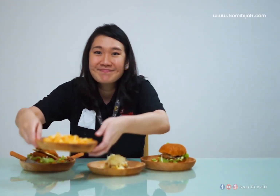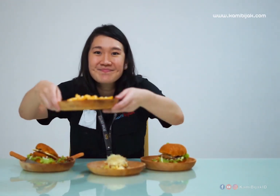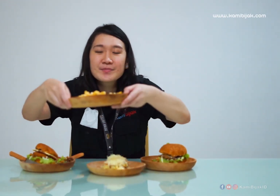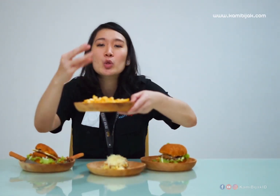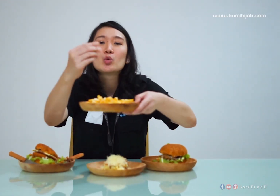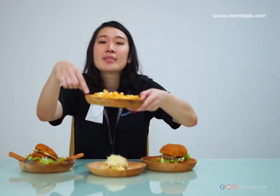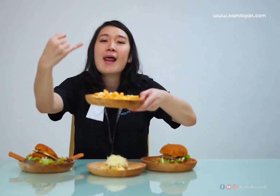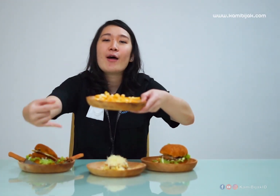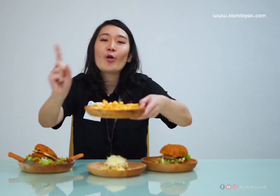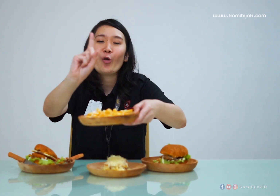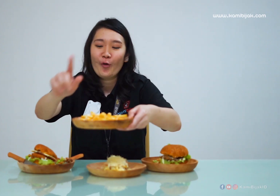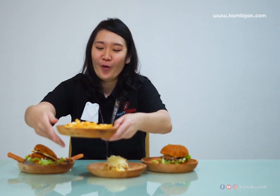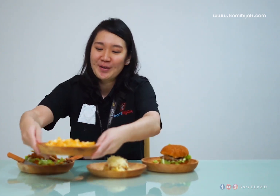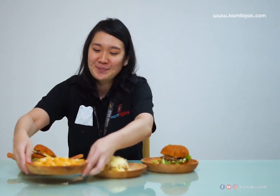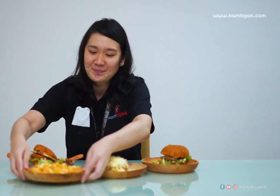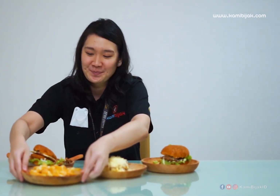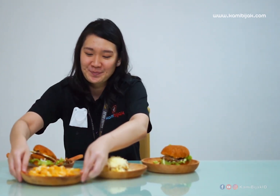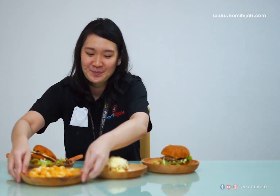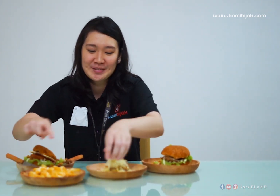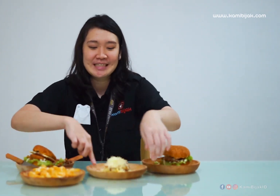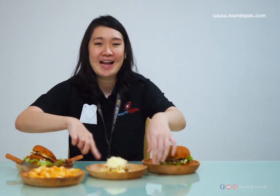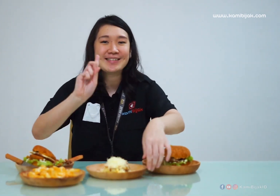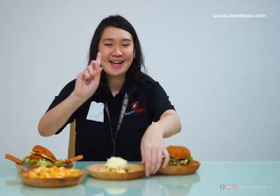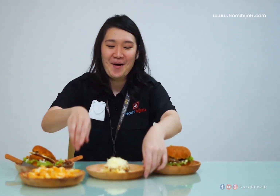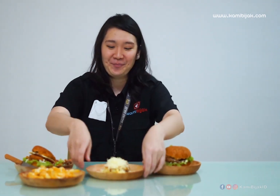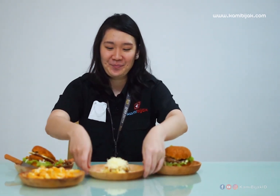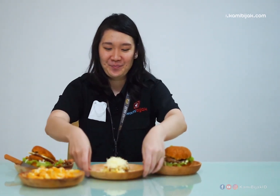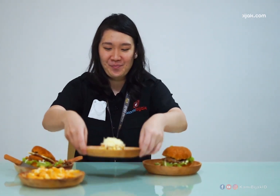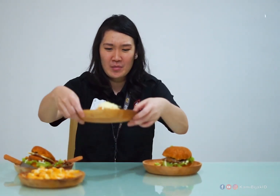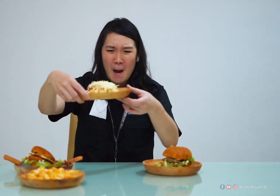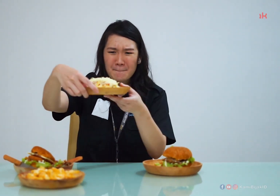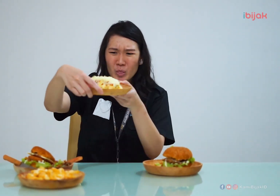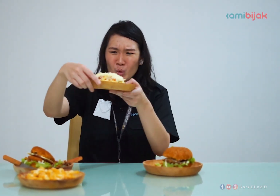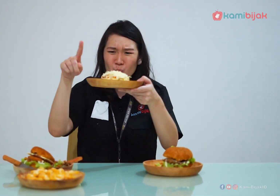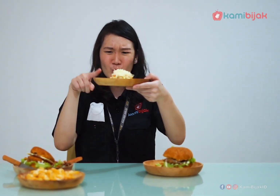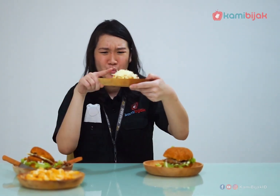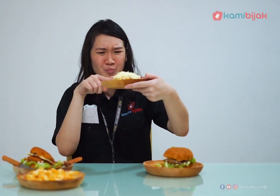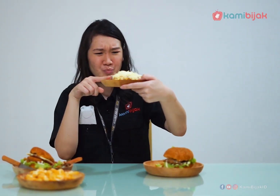Ini nanti yang terakhir. Ini aja. Apa itu?